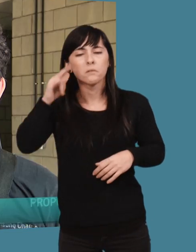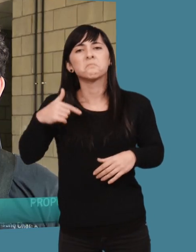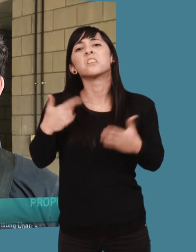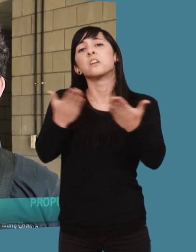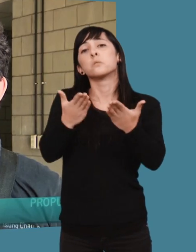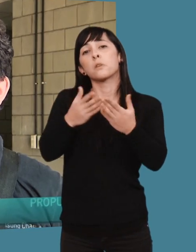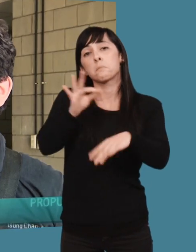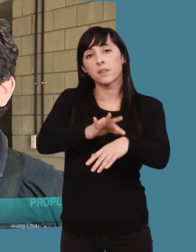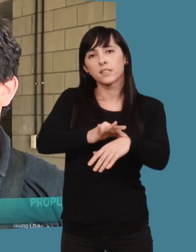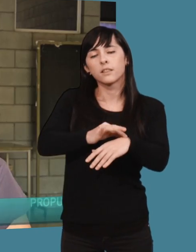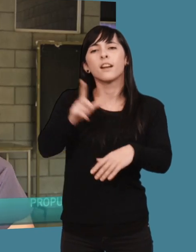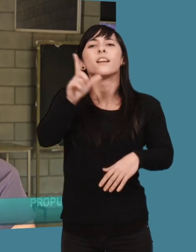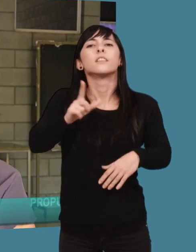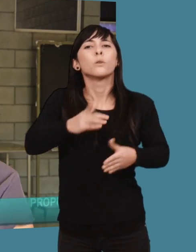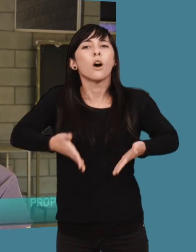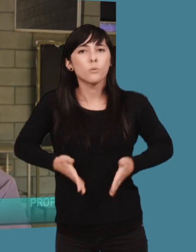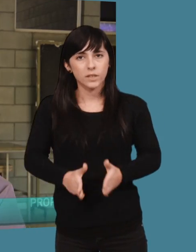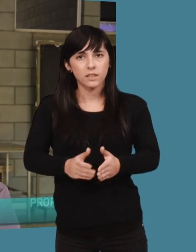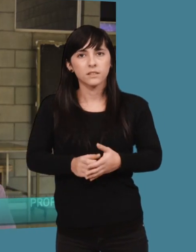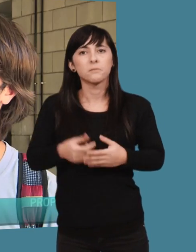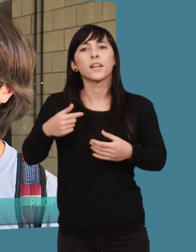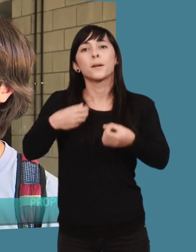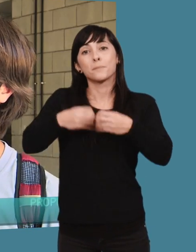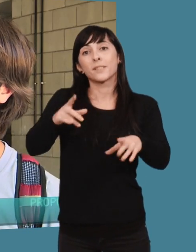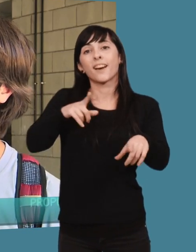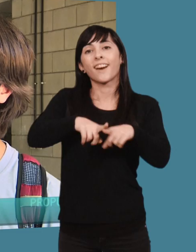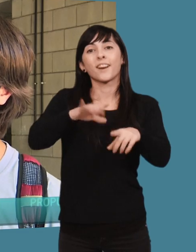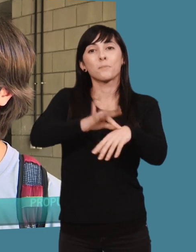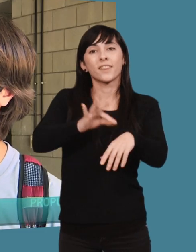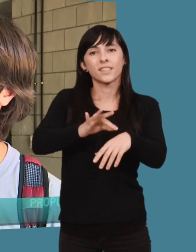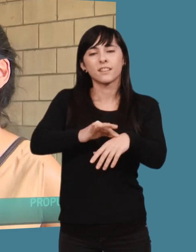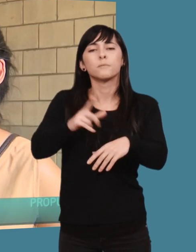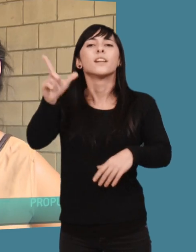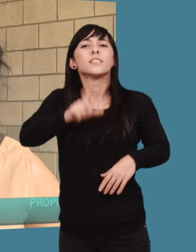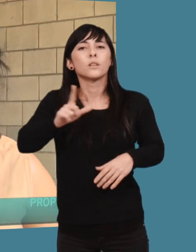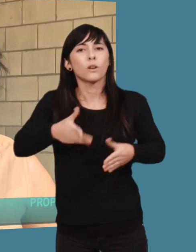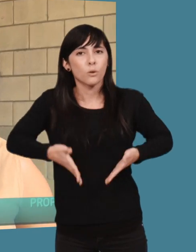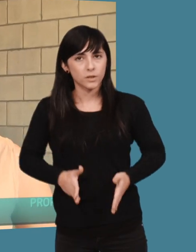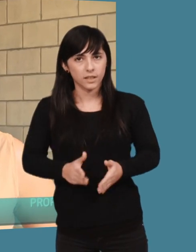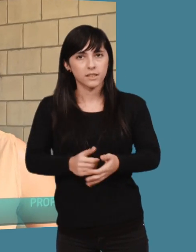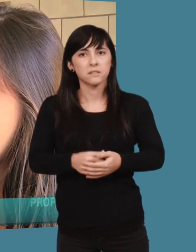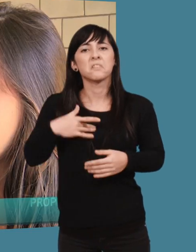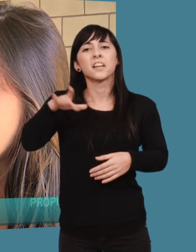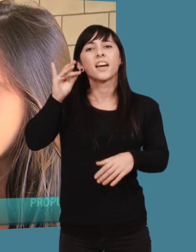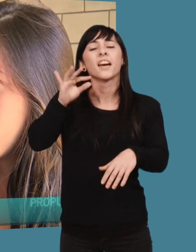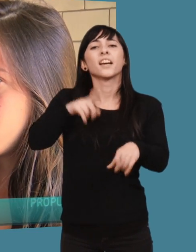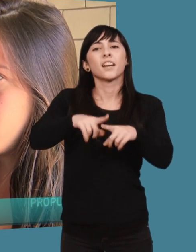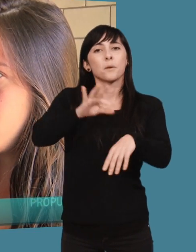Voy a estudiar Medicina. Licenciatura en Obstetricia. Estoy arrancando con la carrera de Medicina. Licenciatura en Obstetricia. Elegí la carrera de Medicina.